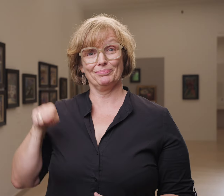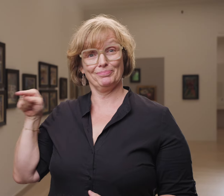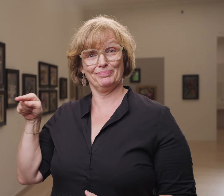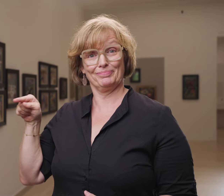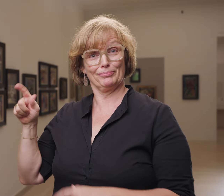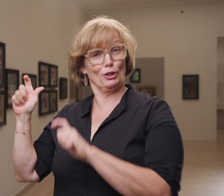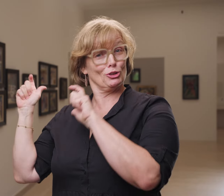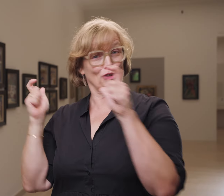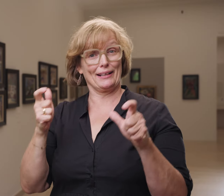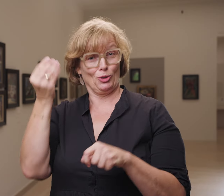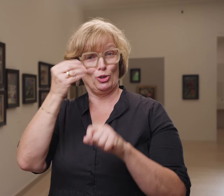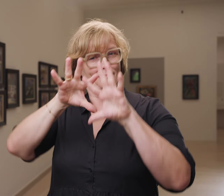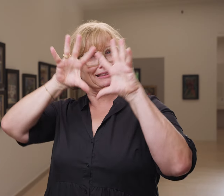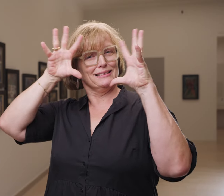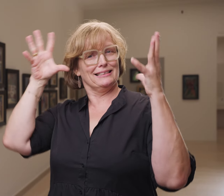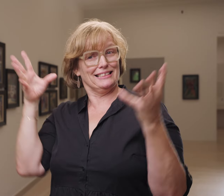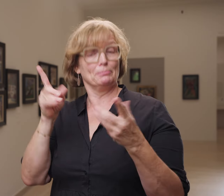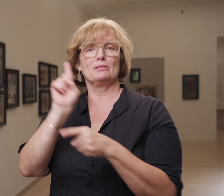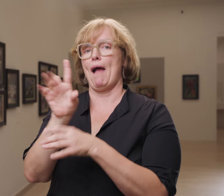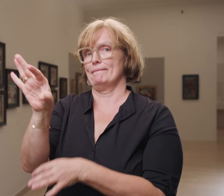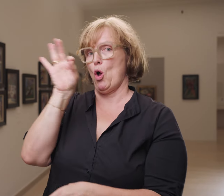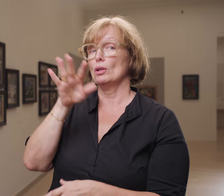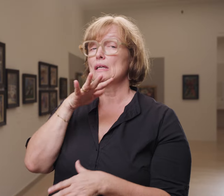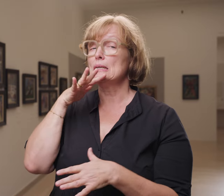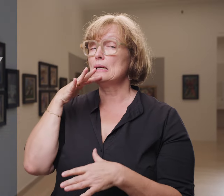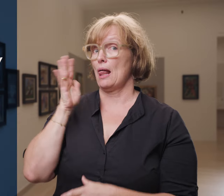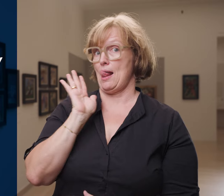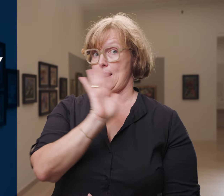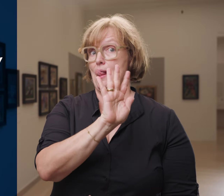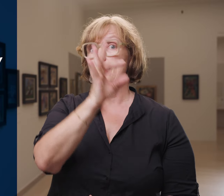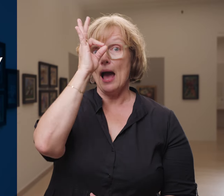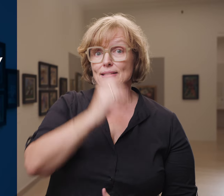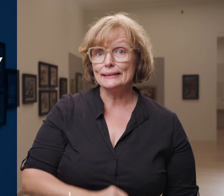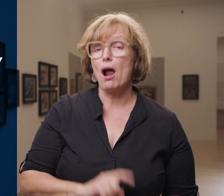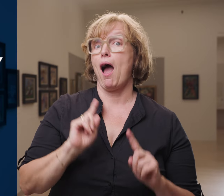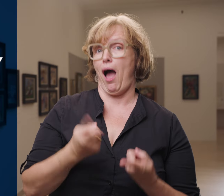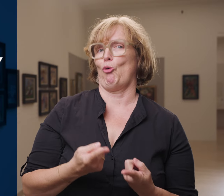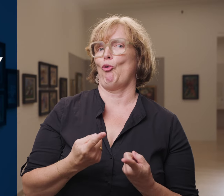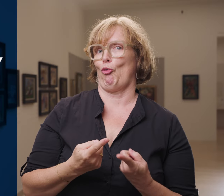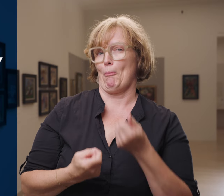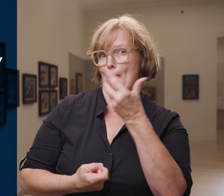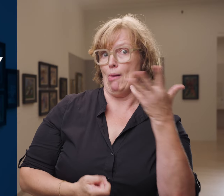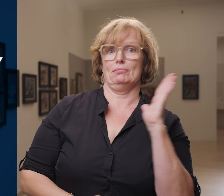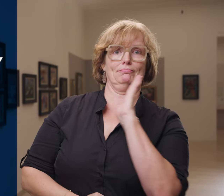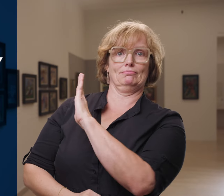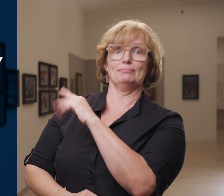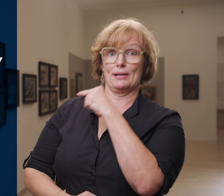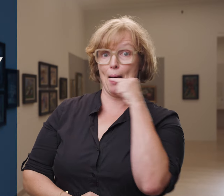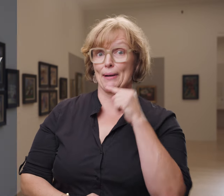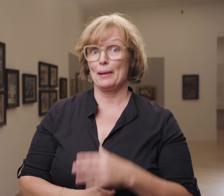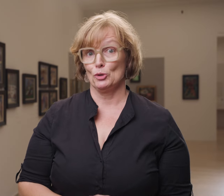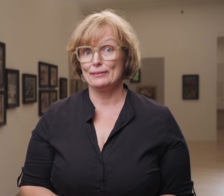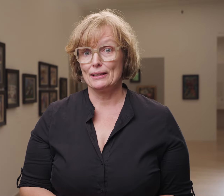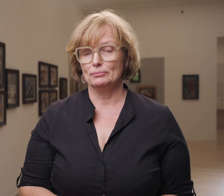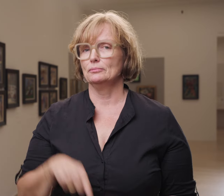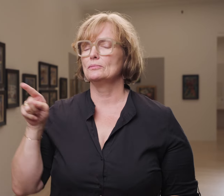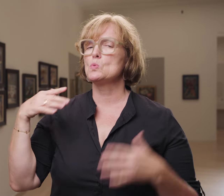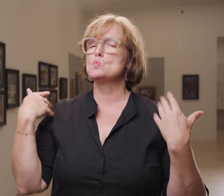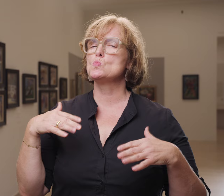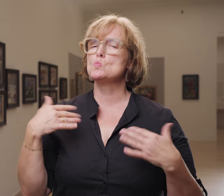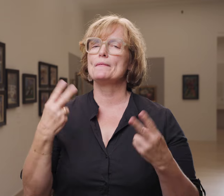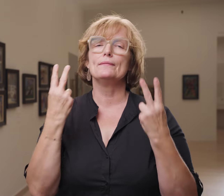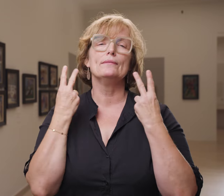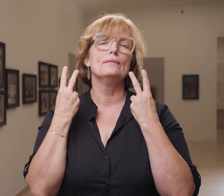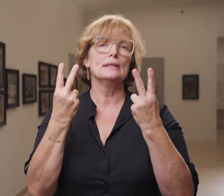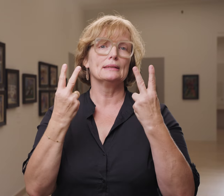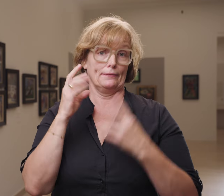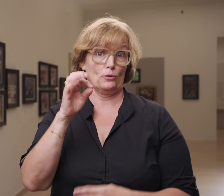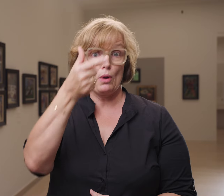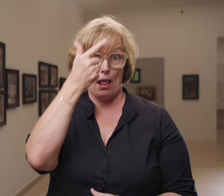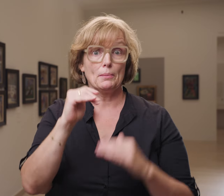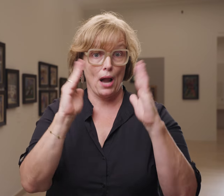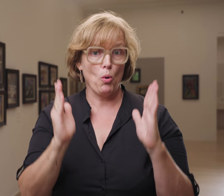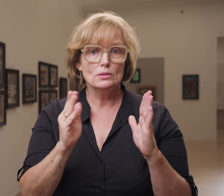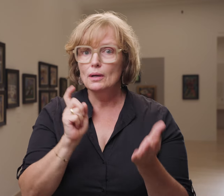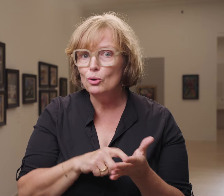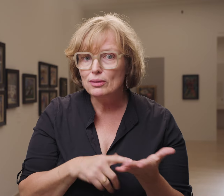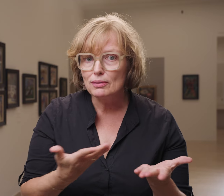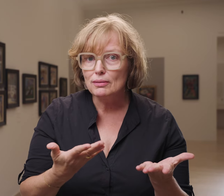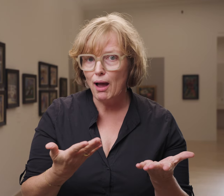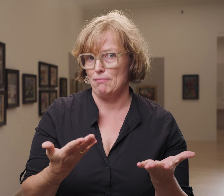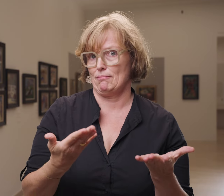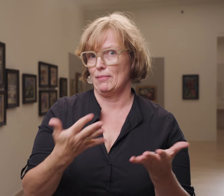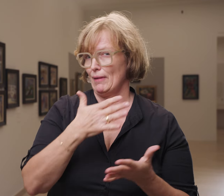Die Schenkung, unter anderem mit vielen Werken von Wassily Kandinsky und ihren eignen Werken, war für das Lenbachhaus sehr bedeutend.